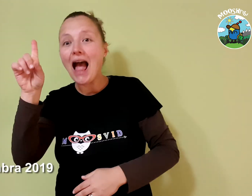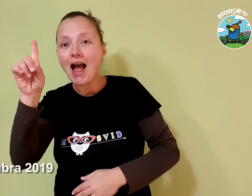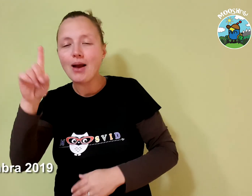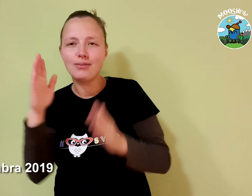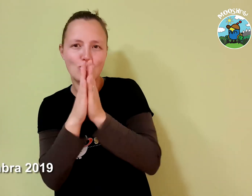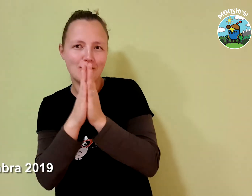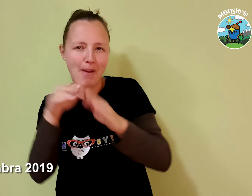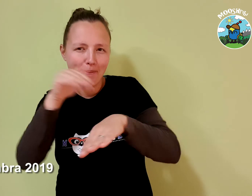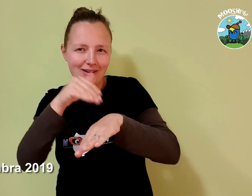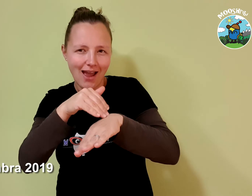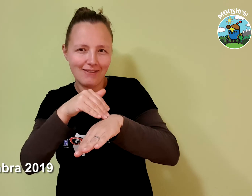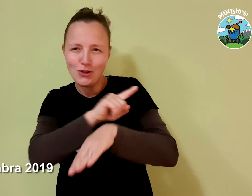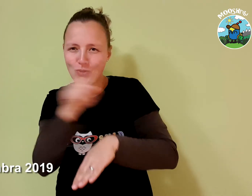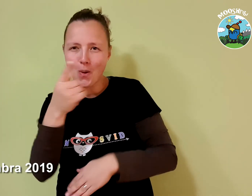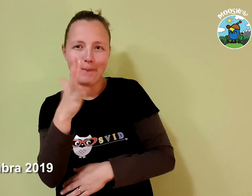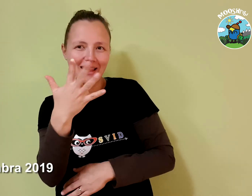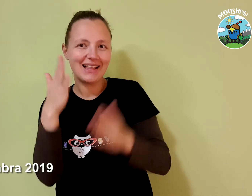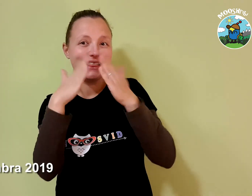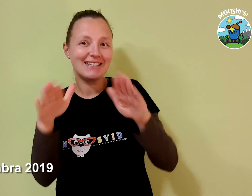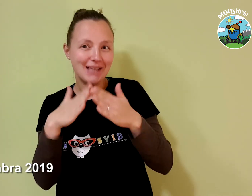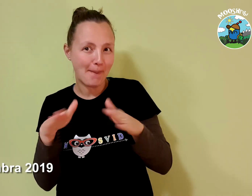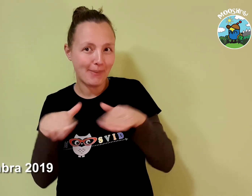Aaaa! Prosim, da se prijavite do 5. decembra: